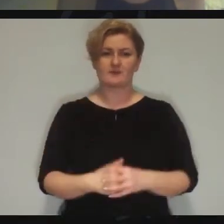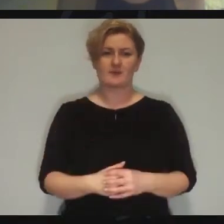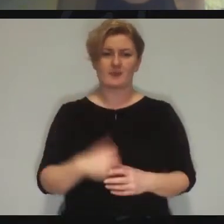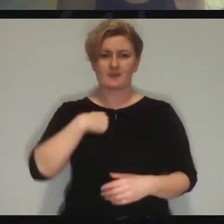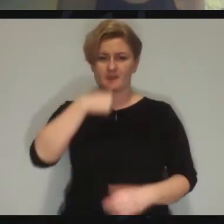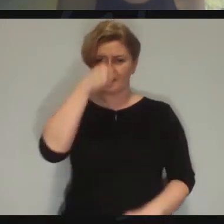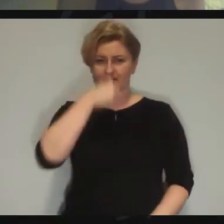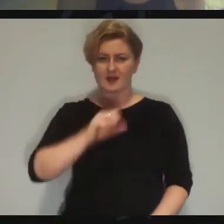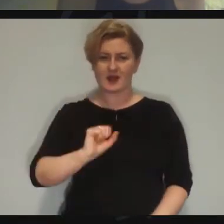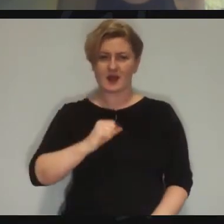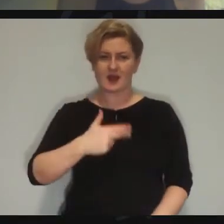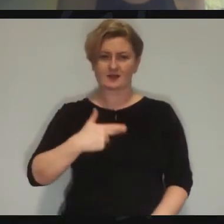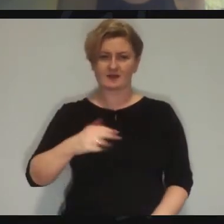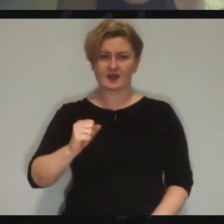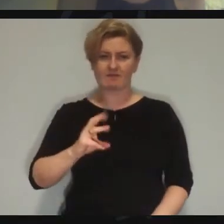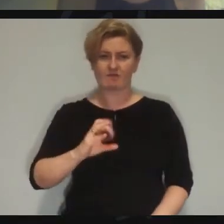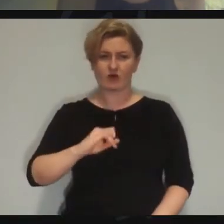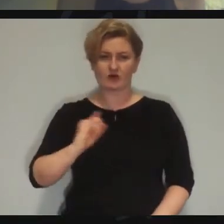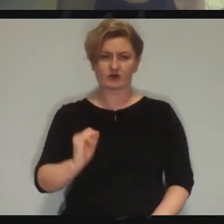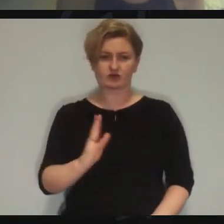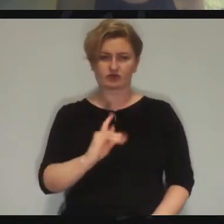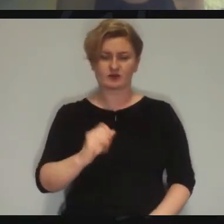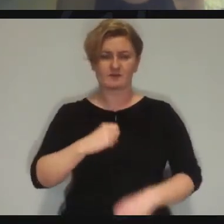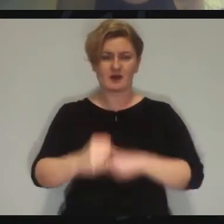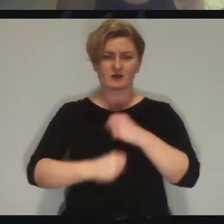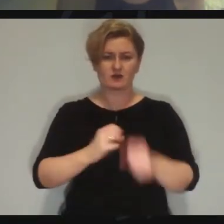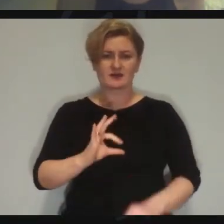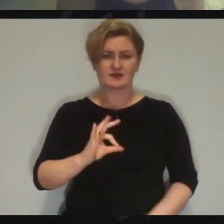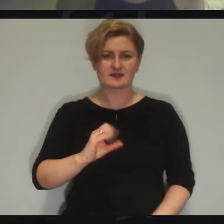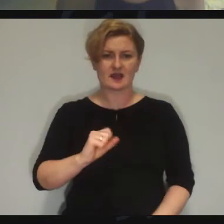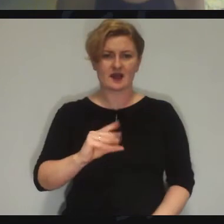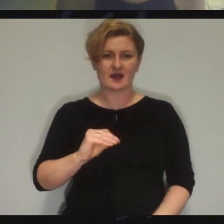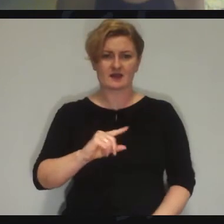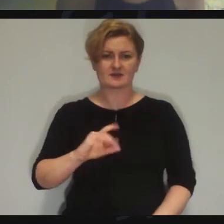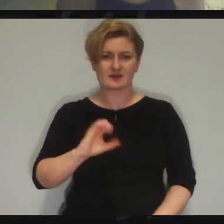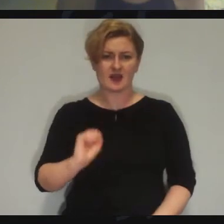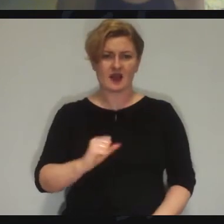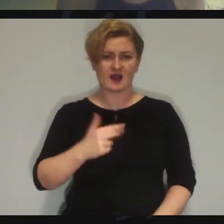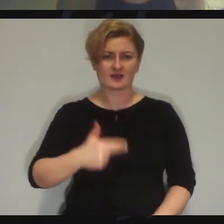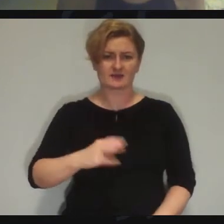Ania: Nazywam się Anna Wojszel i pracuję w Salezjańskim Ośrodku Wychowawczym w Różanymstoku,